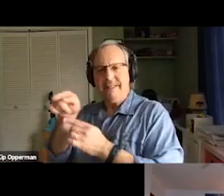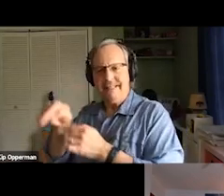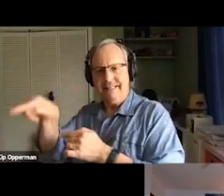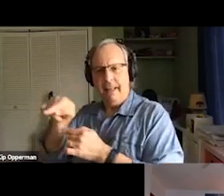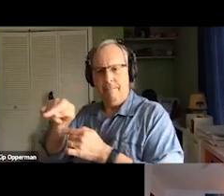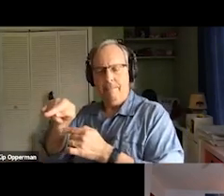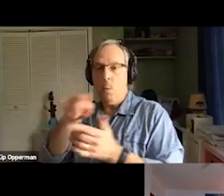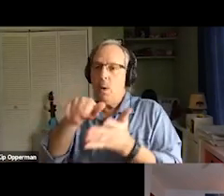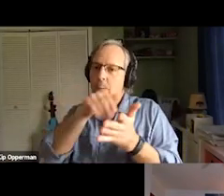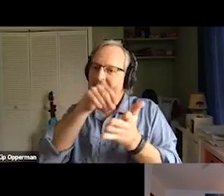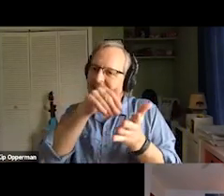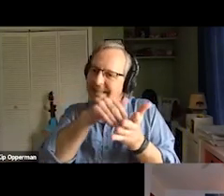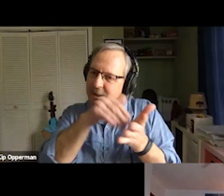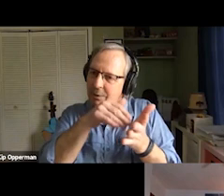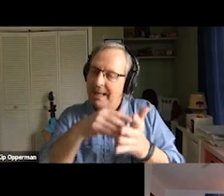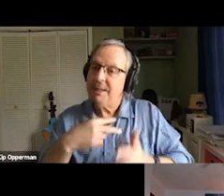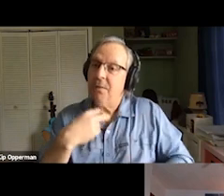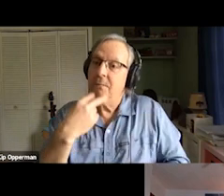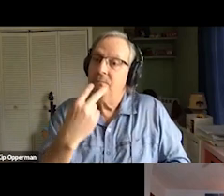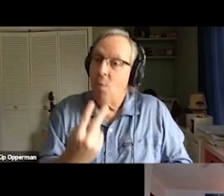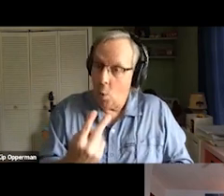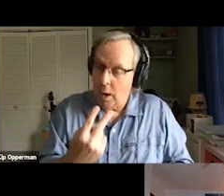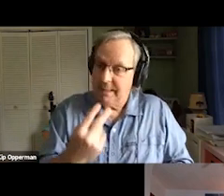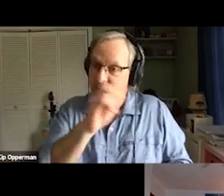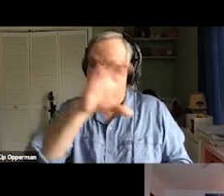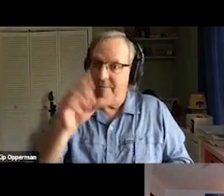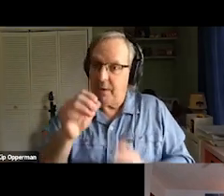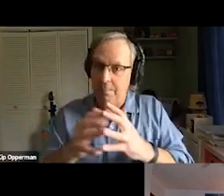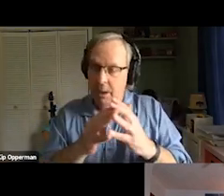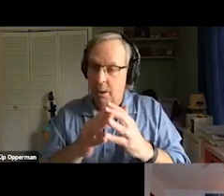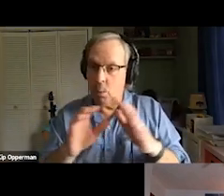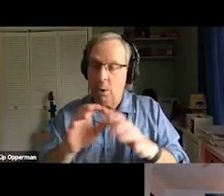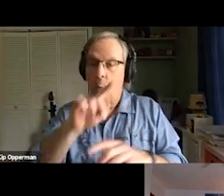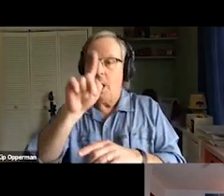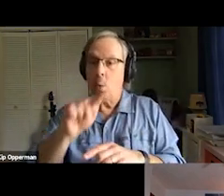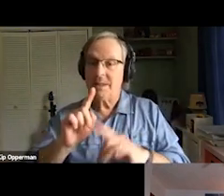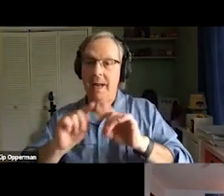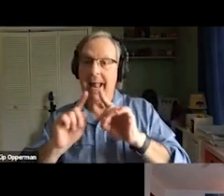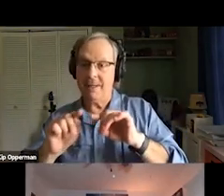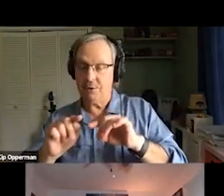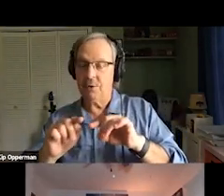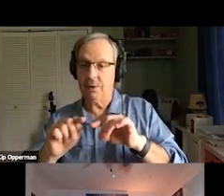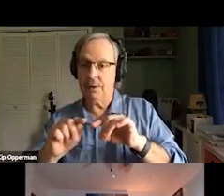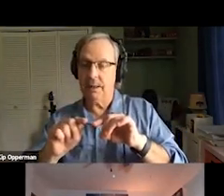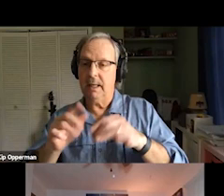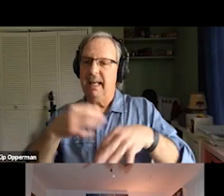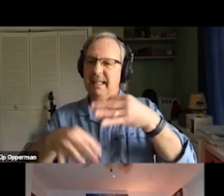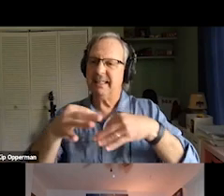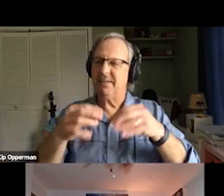de afroamericanos en nuestra presentación. Y entonces vamos a hacer un formato de preguntas y respuestas, en lugar de un formato más formal con diapositivas.